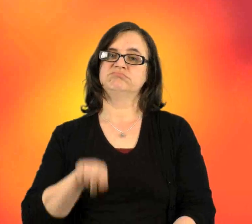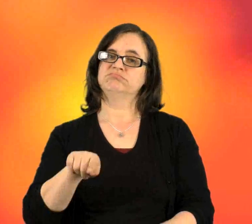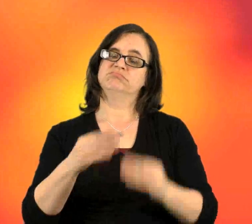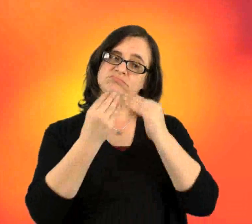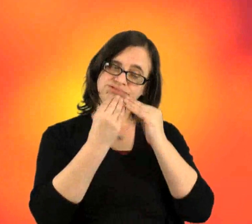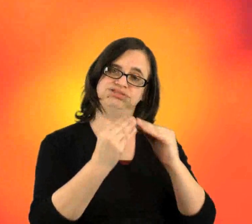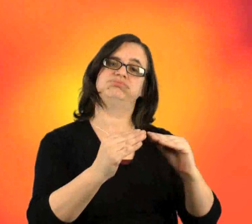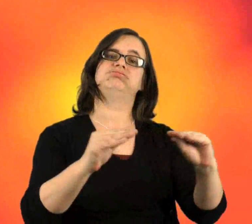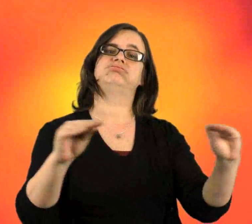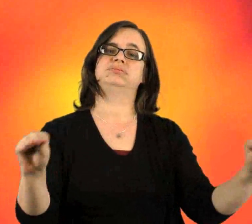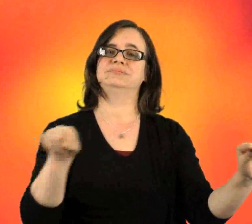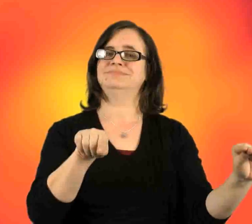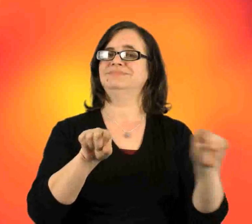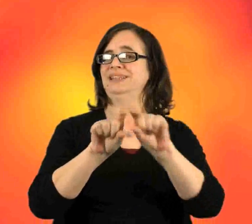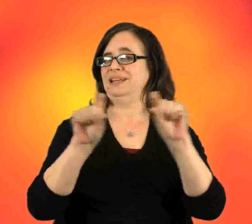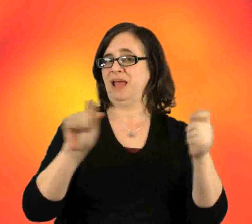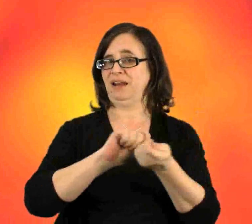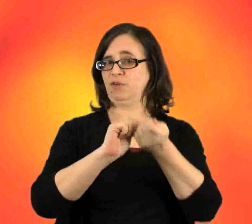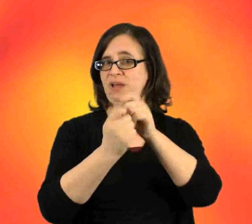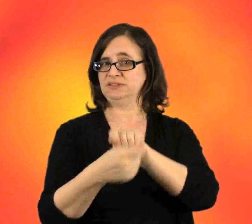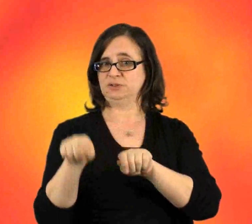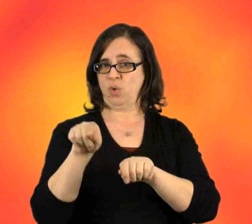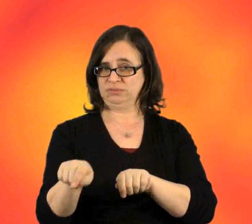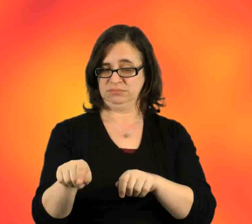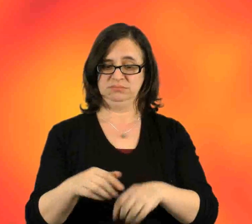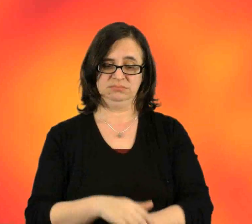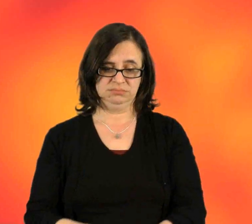Dieser Spruch hat das Thema Reformation